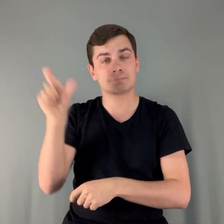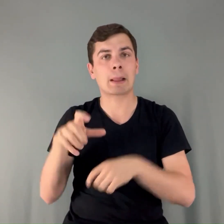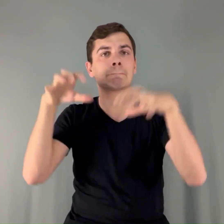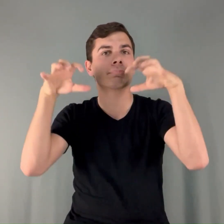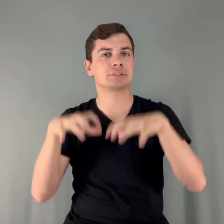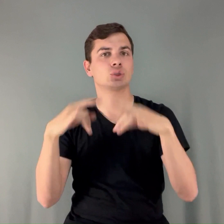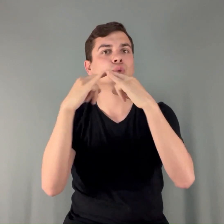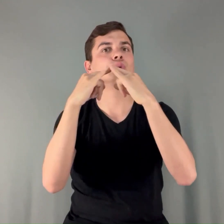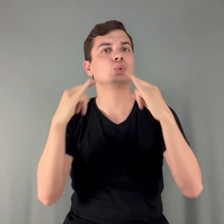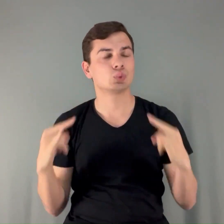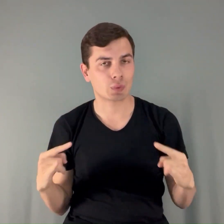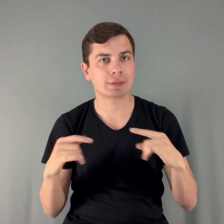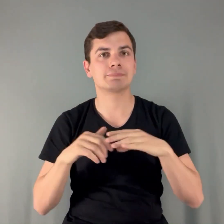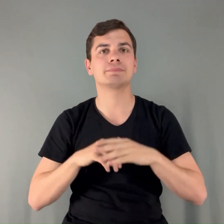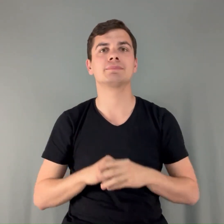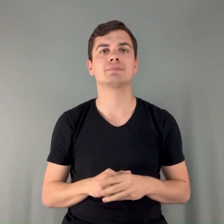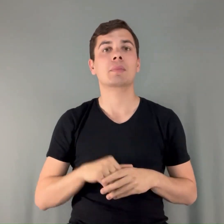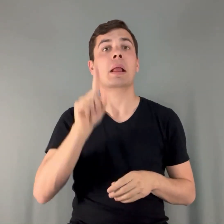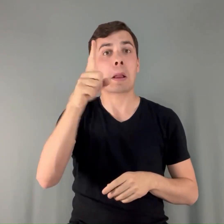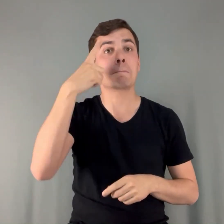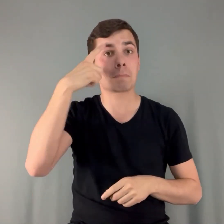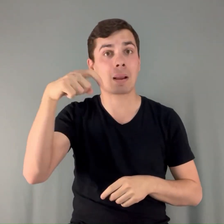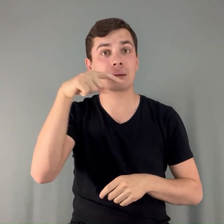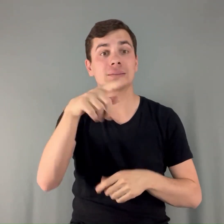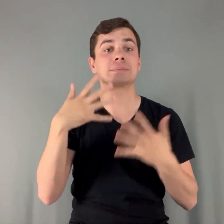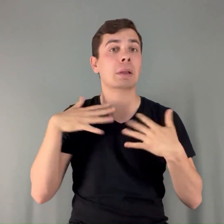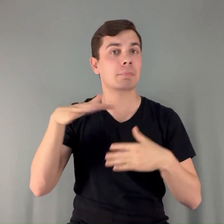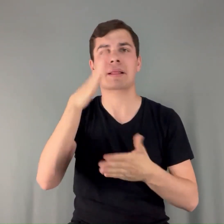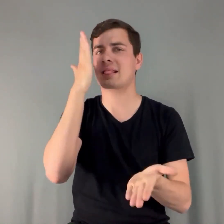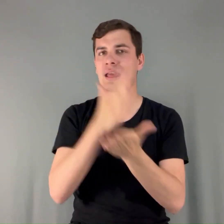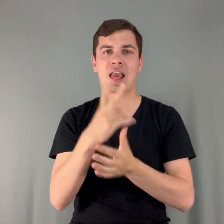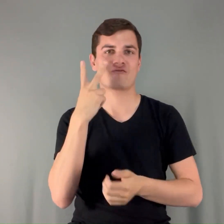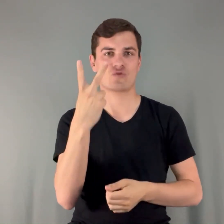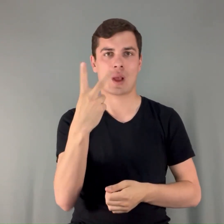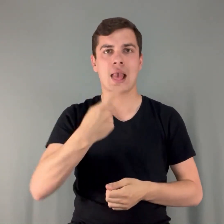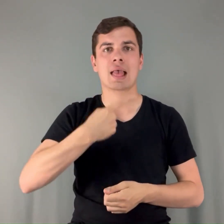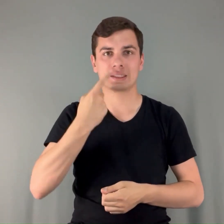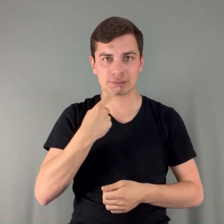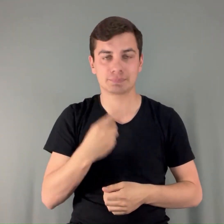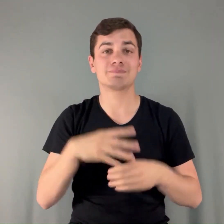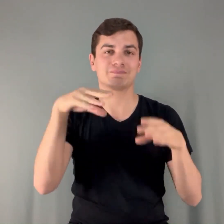Jest on prezesem Instytutu Historii Głuchych „Surdus Historicus”. Uprzejmie prosimy pamiętać, że wydarzenie będzie dostępne tylko w dwóch językach: